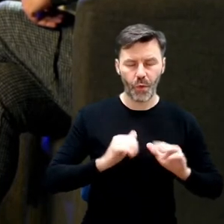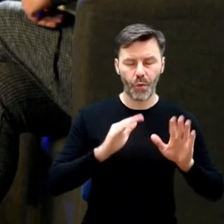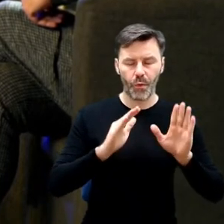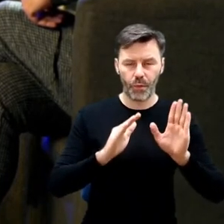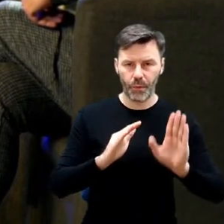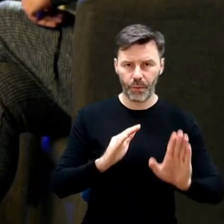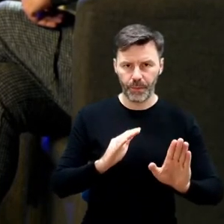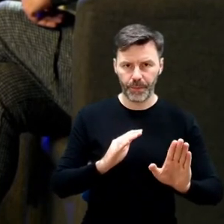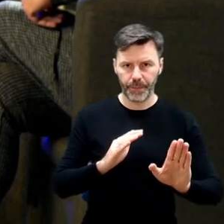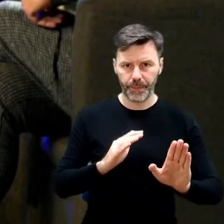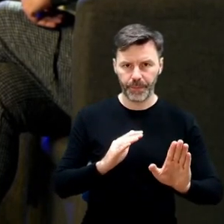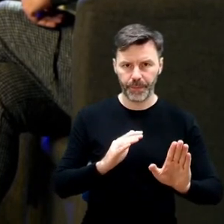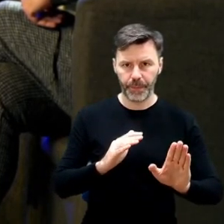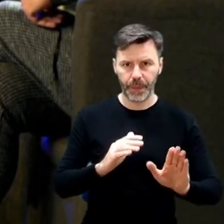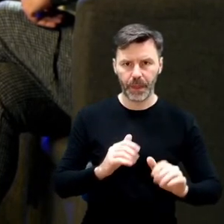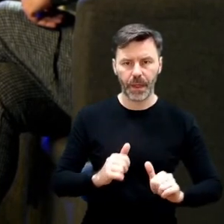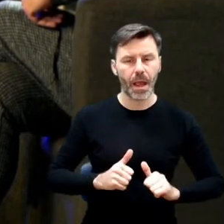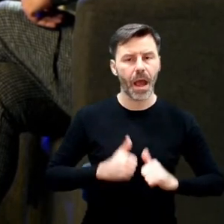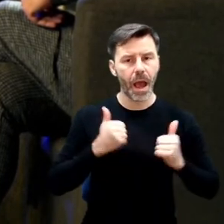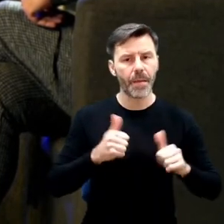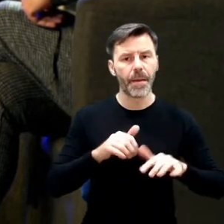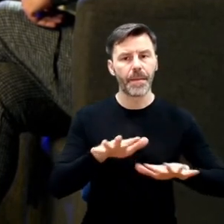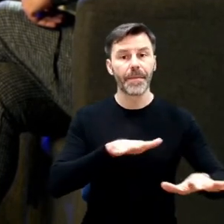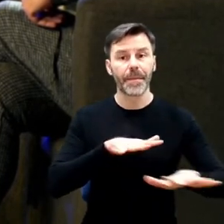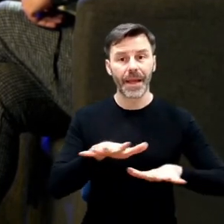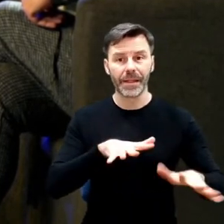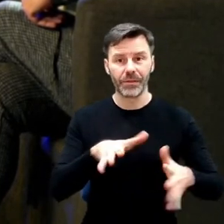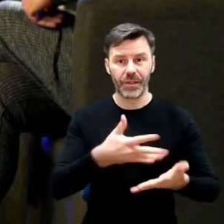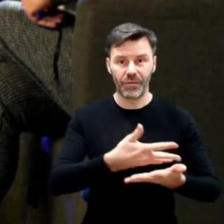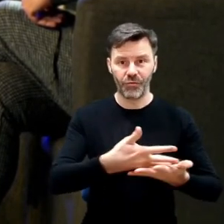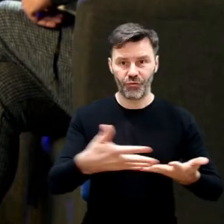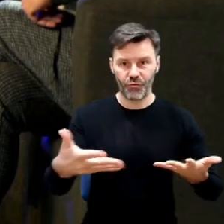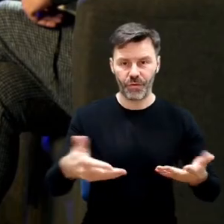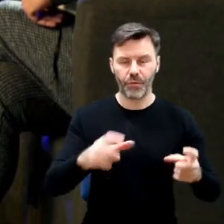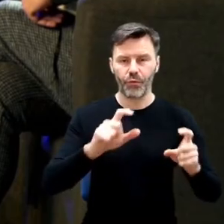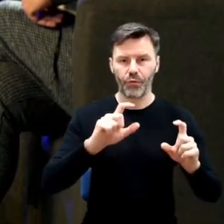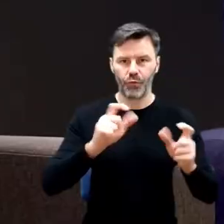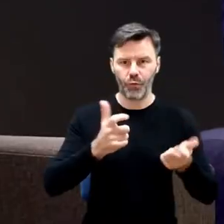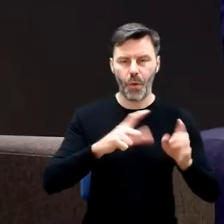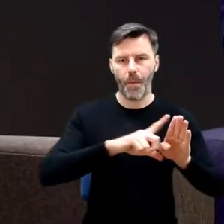miejsce na tym gruncie na także i plac zabaw,